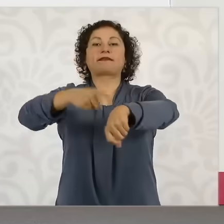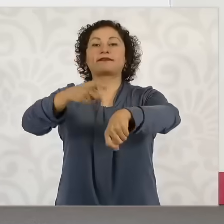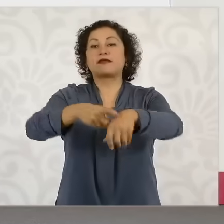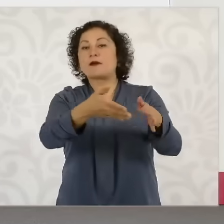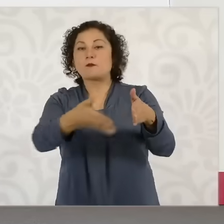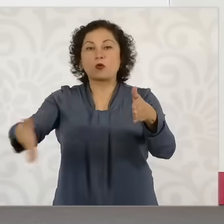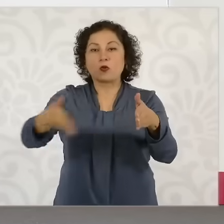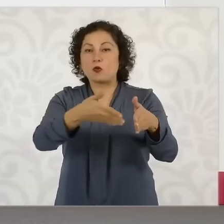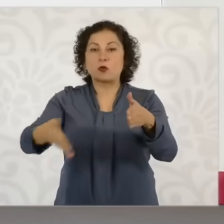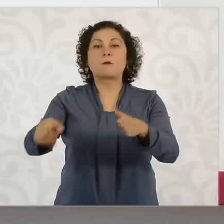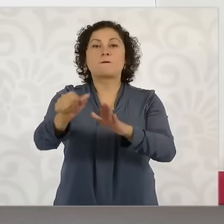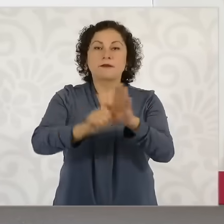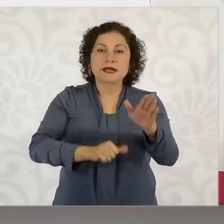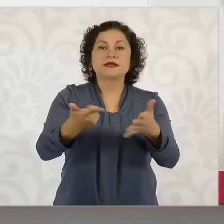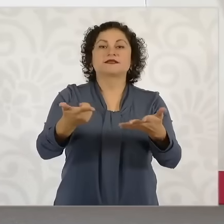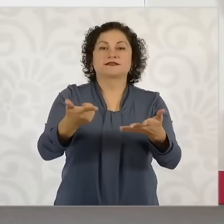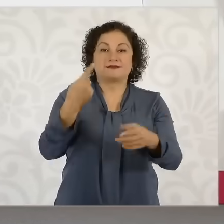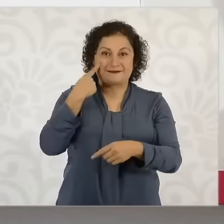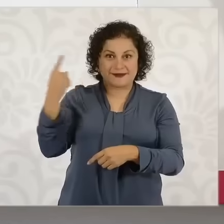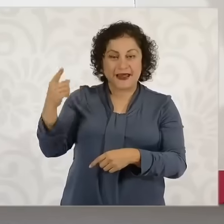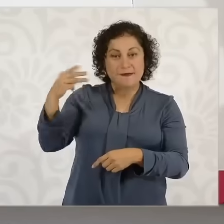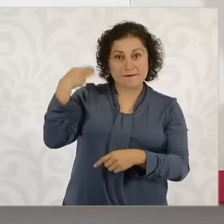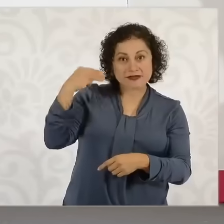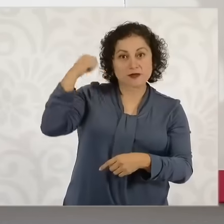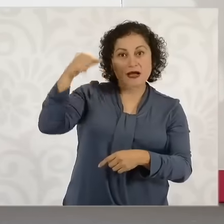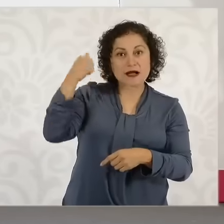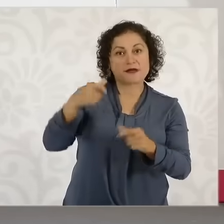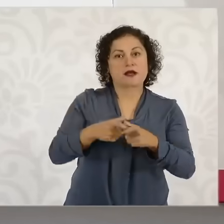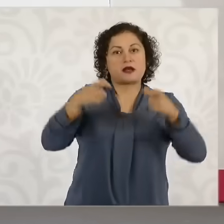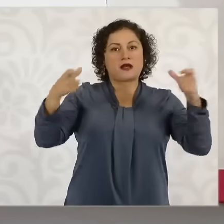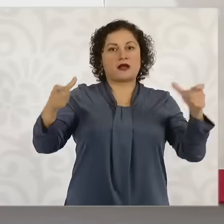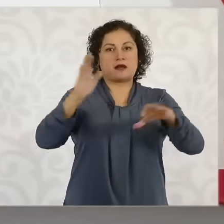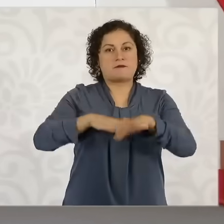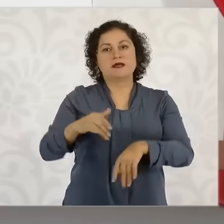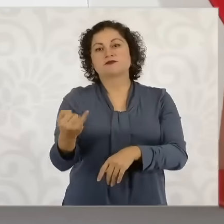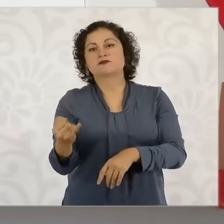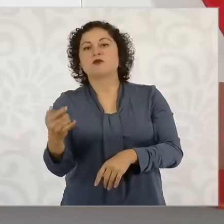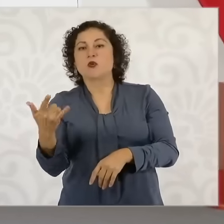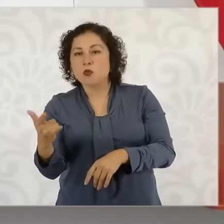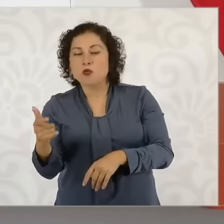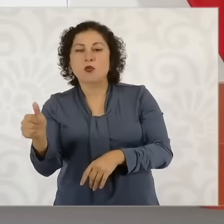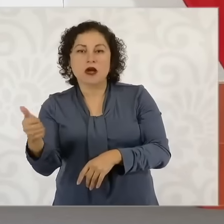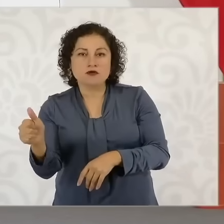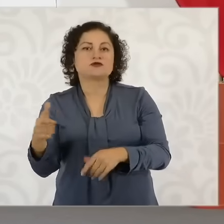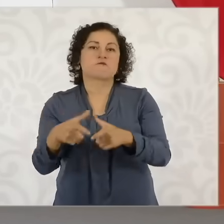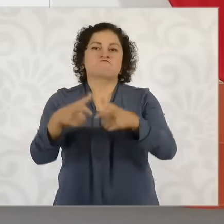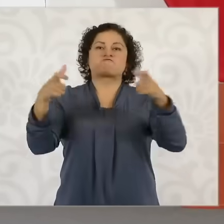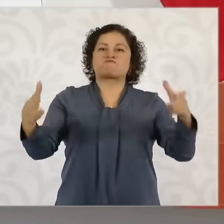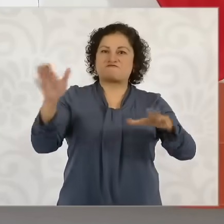como sube la demanda. Julio y agosto, diciembre y enero. Volvemos en marzo y abril y en julio